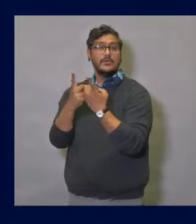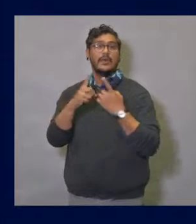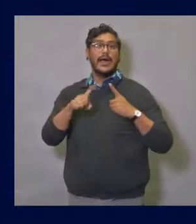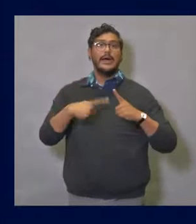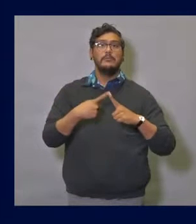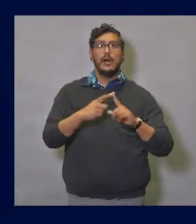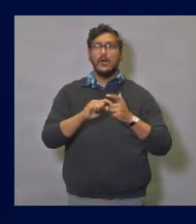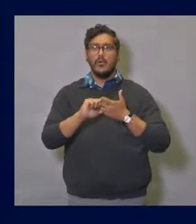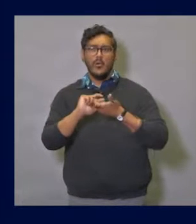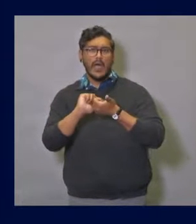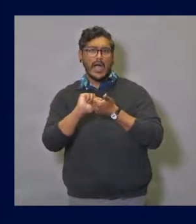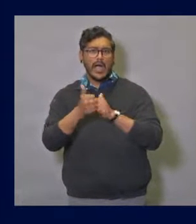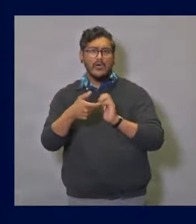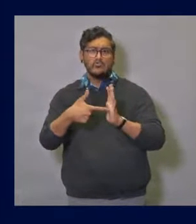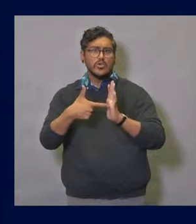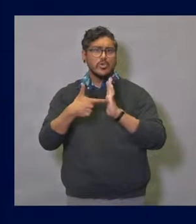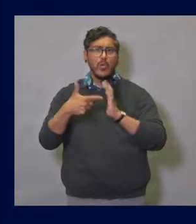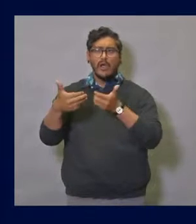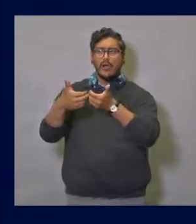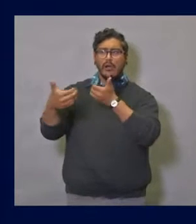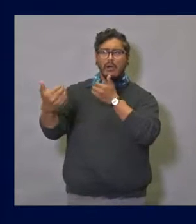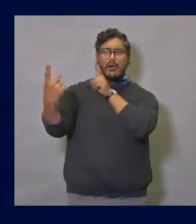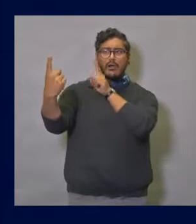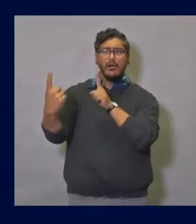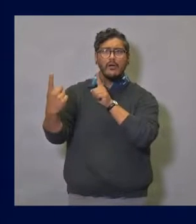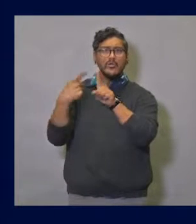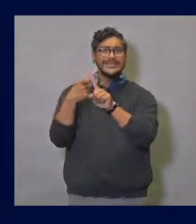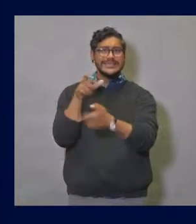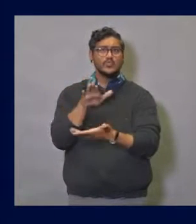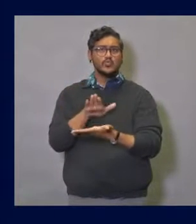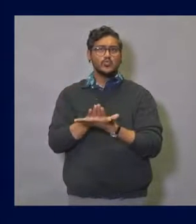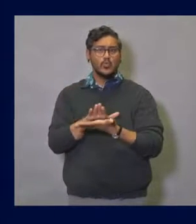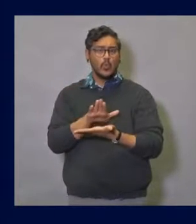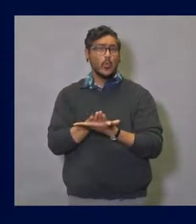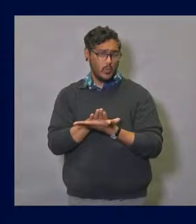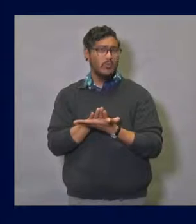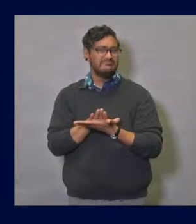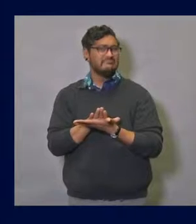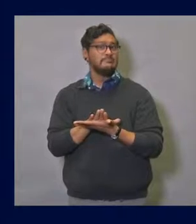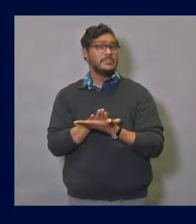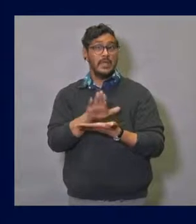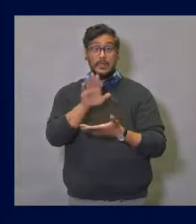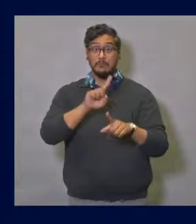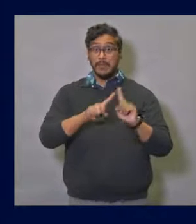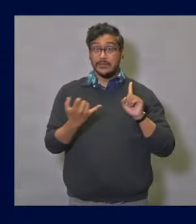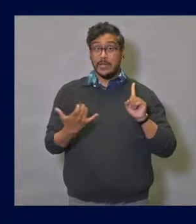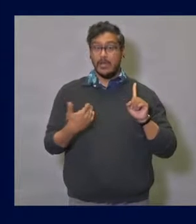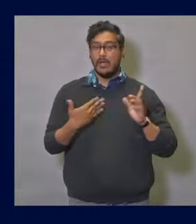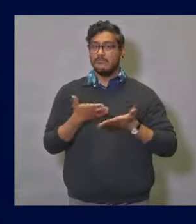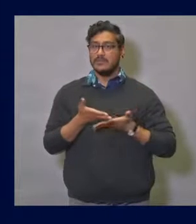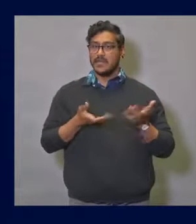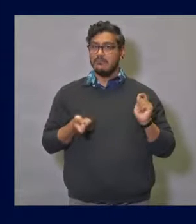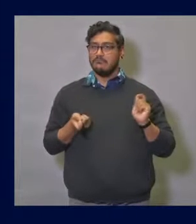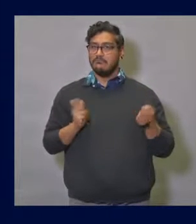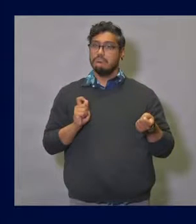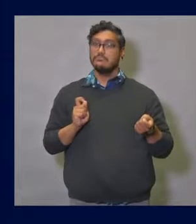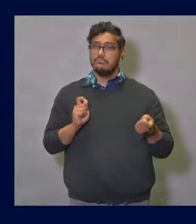PROTOCOLOS PARA ALINEARLOS CON EL APARTAMENTO DE SEGURA